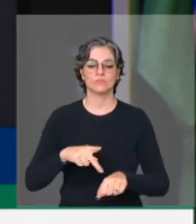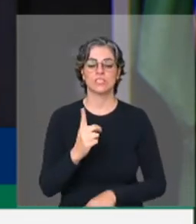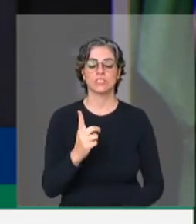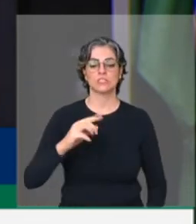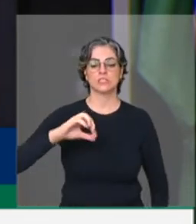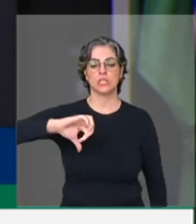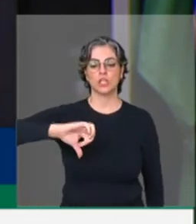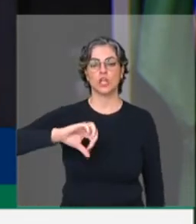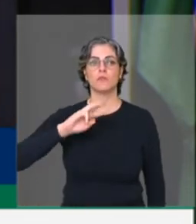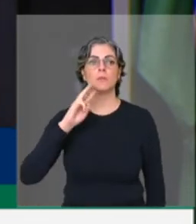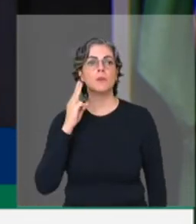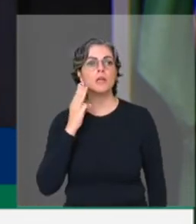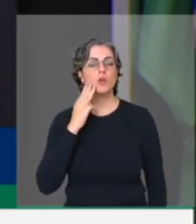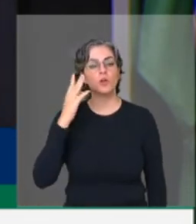PAÍS DE 19 MILHÕES DE